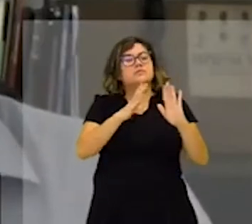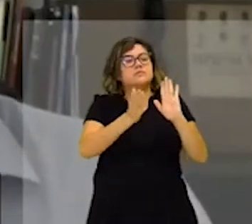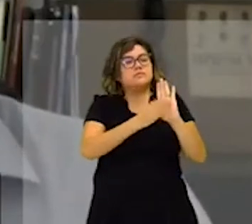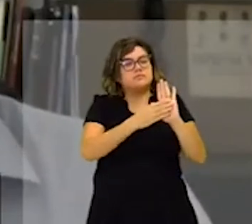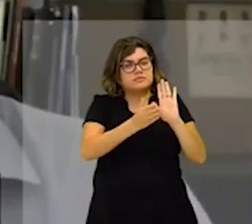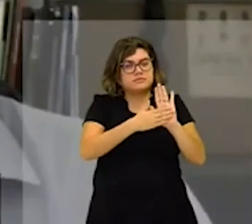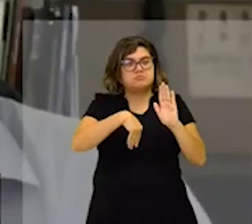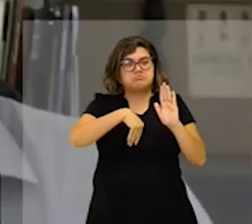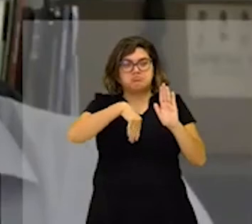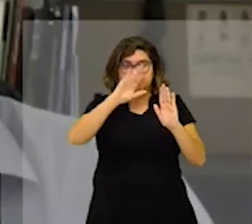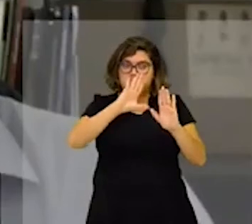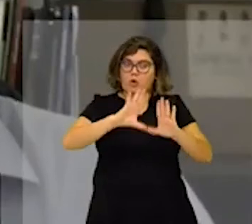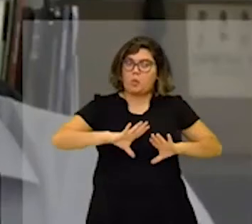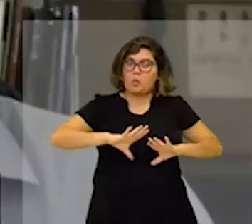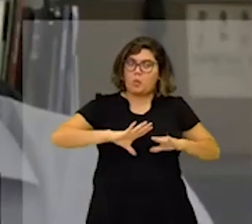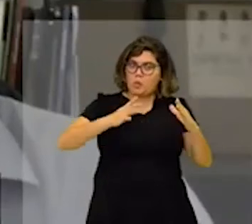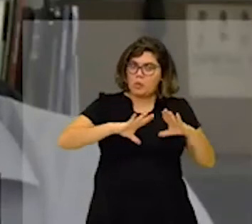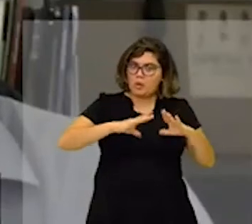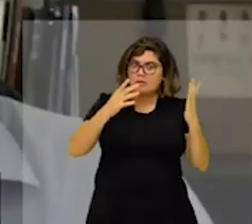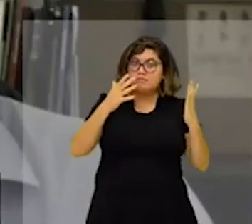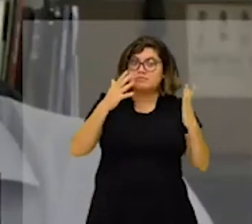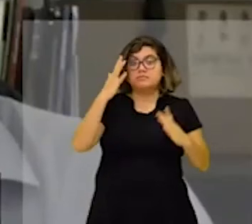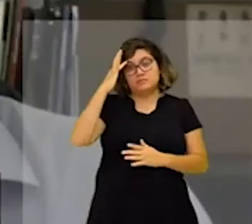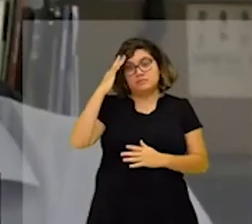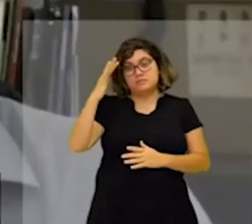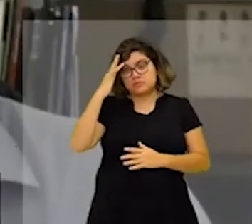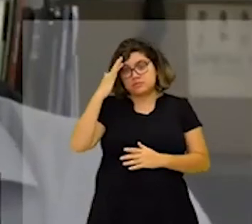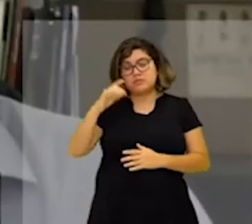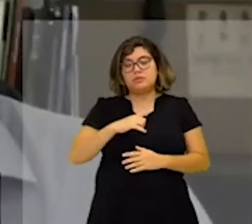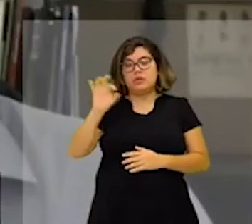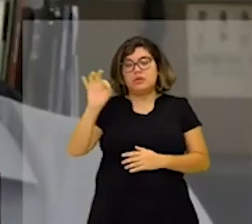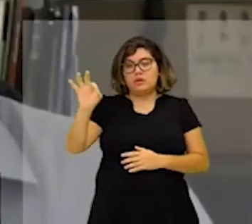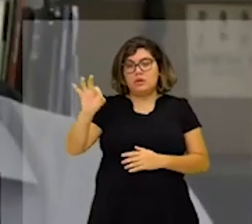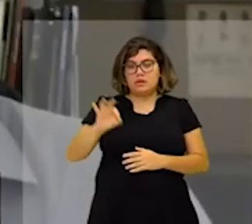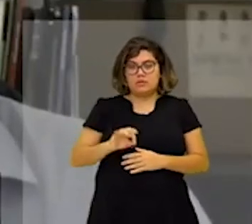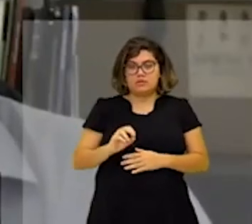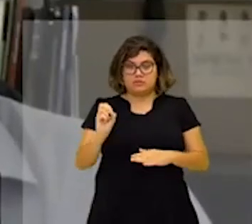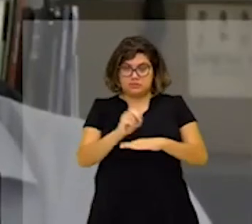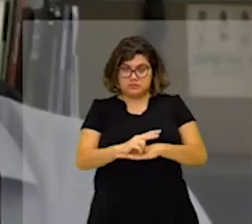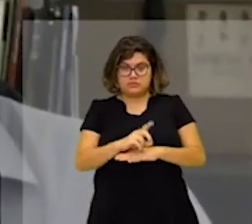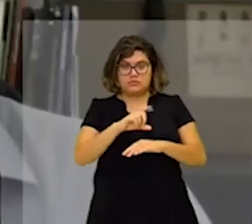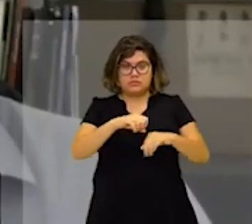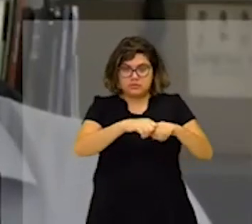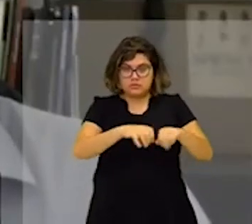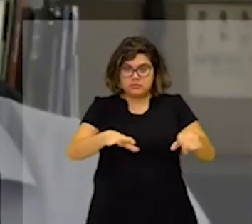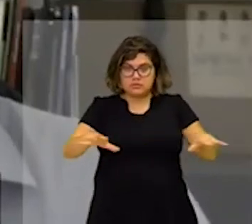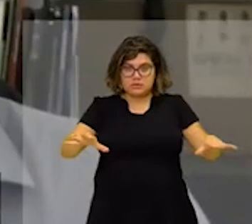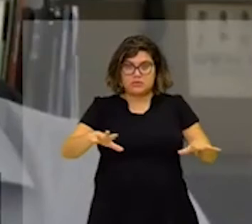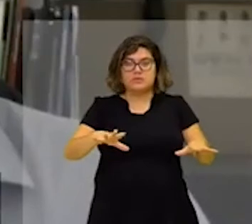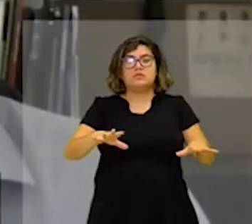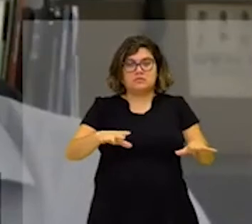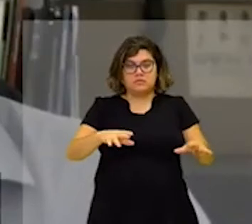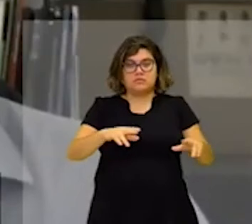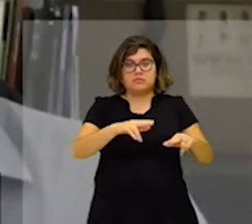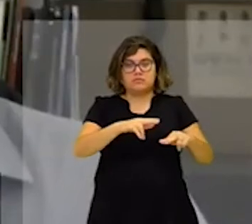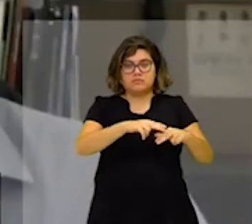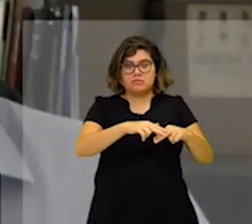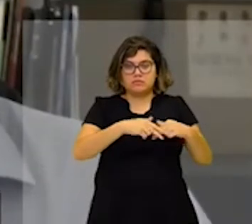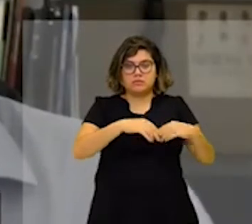no sentido de pensar as ações afirmativas essa distribuição de cargos a partir das cadeiras mas